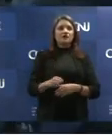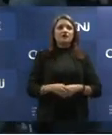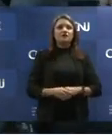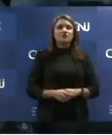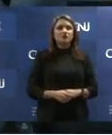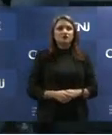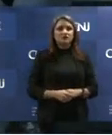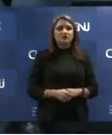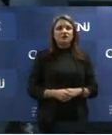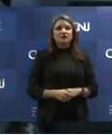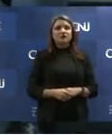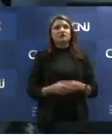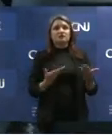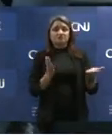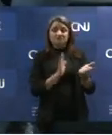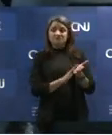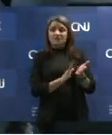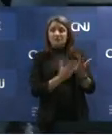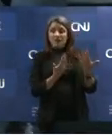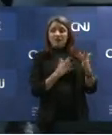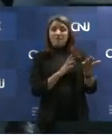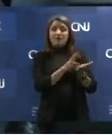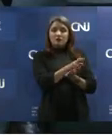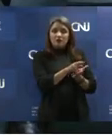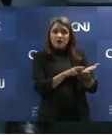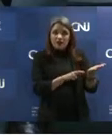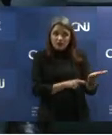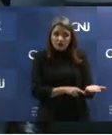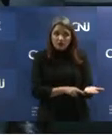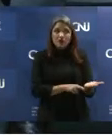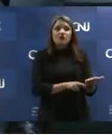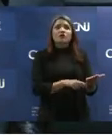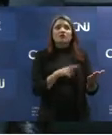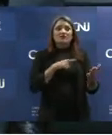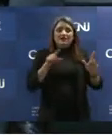ao que consta nos autos e agradecer a oportunidade de mais uma vez